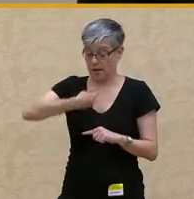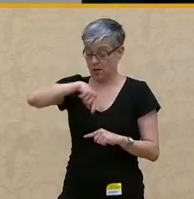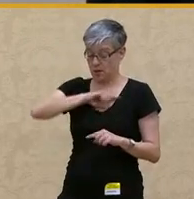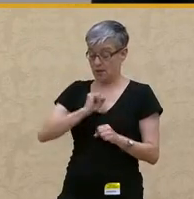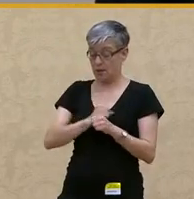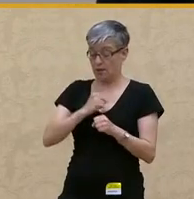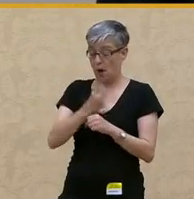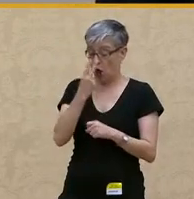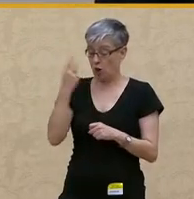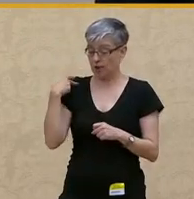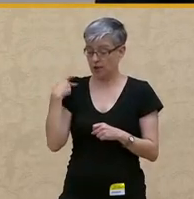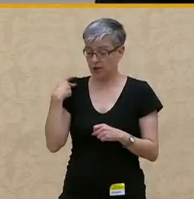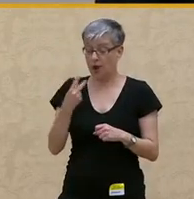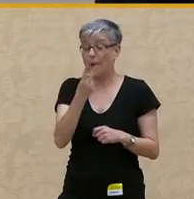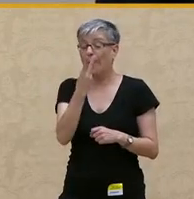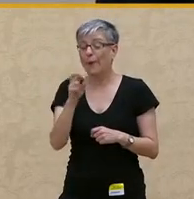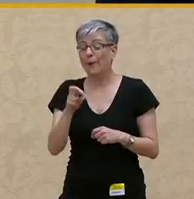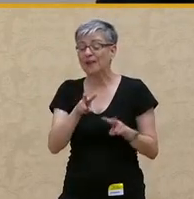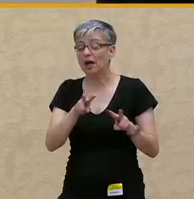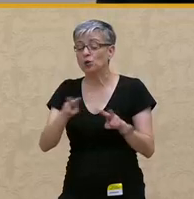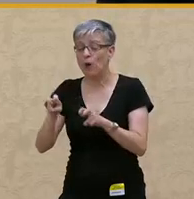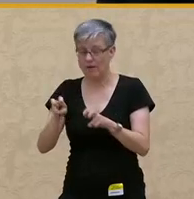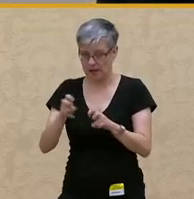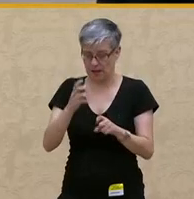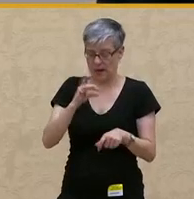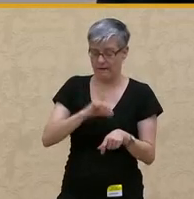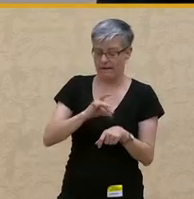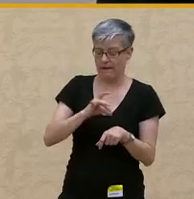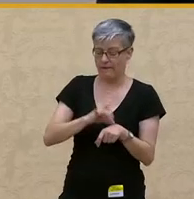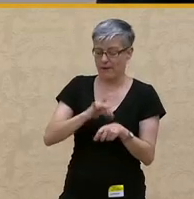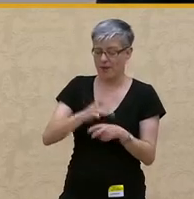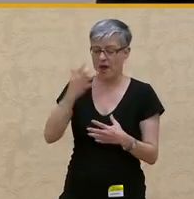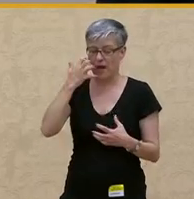últimos años 20 nuevas enfermedades raras. Por lo tanto ya vamos por 80 enfermedades